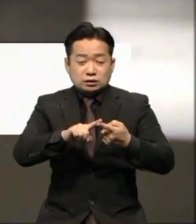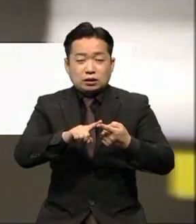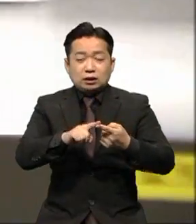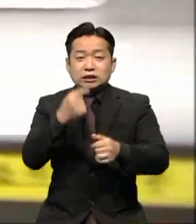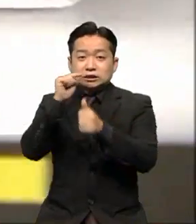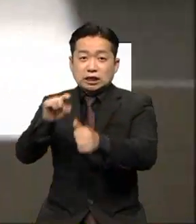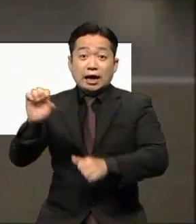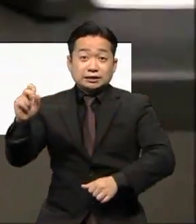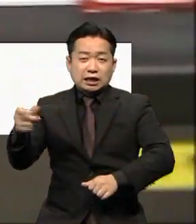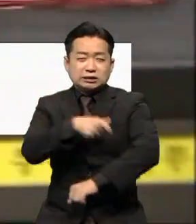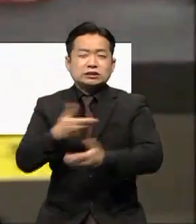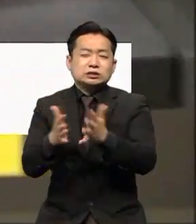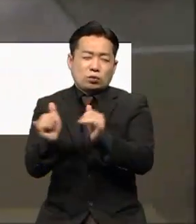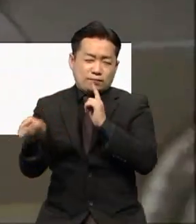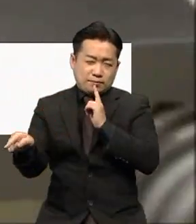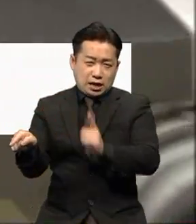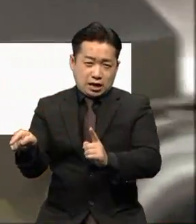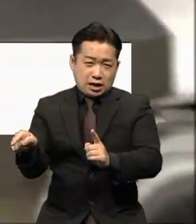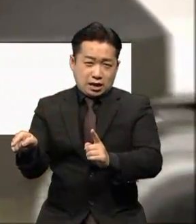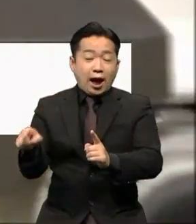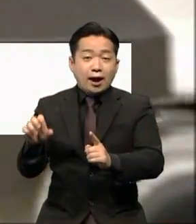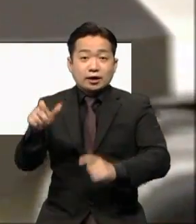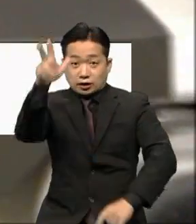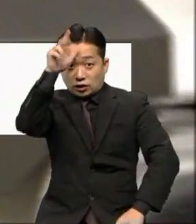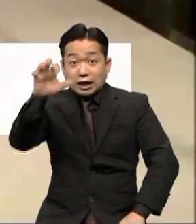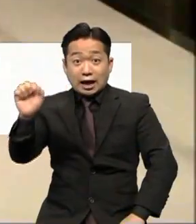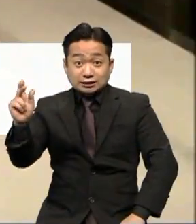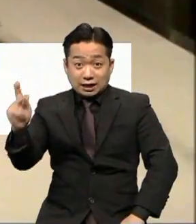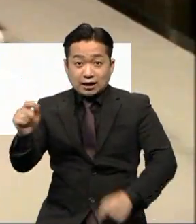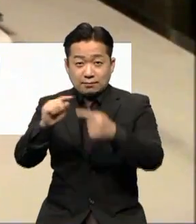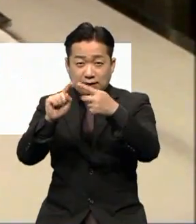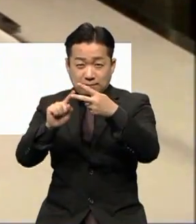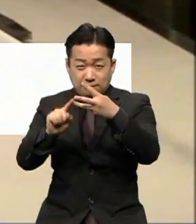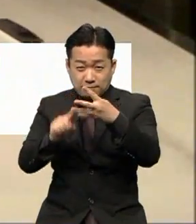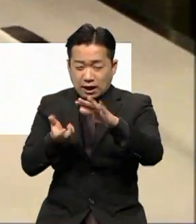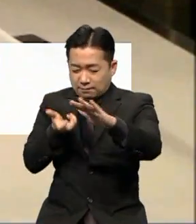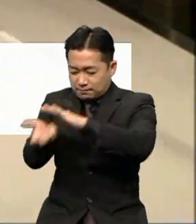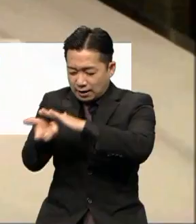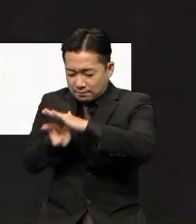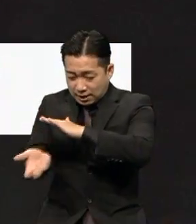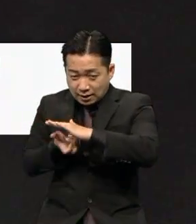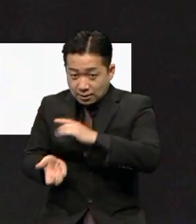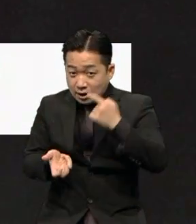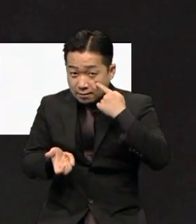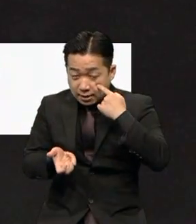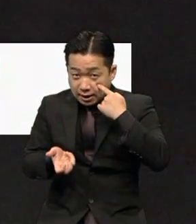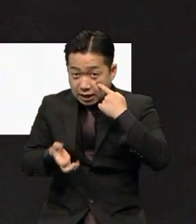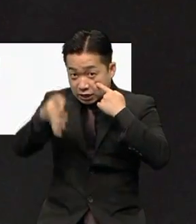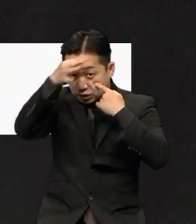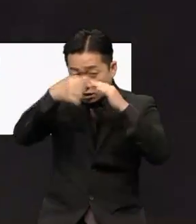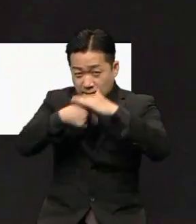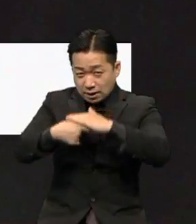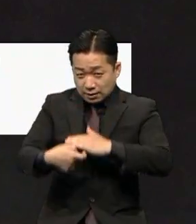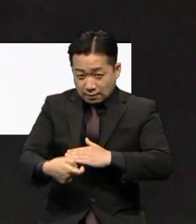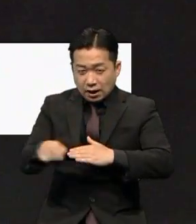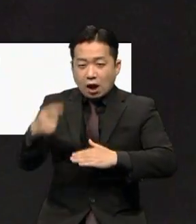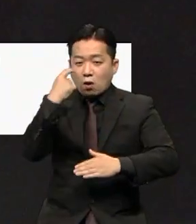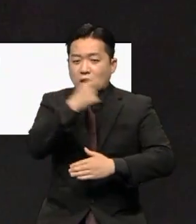지시한 SK 임직원 등입니다. 경찰은 SK에 대한 4차례 압수수색을 통해 기술 탈취가 이뤄진 증거 등을 충분히 확보한 걸로 알려졌습니다.